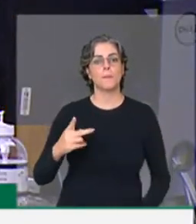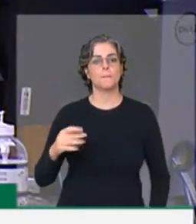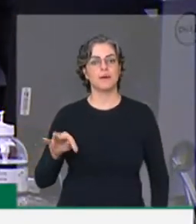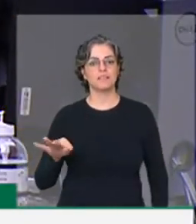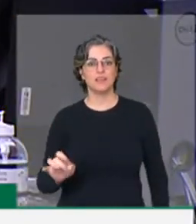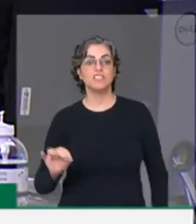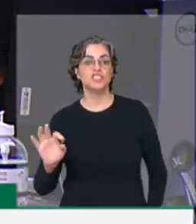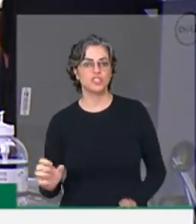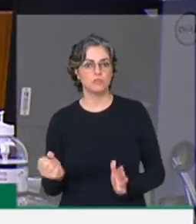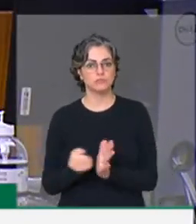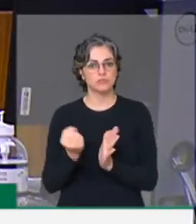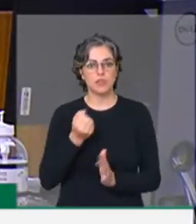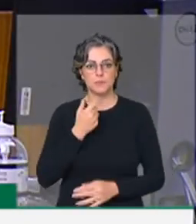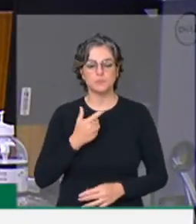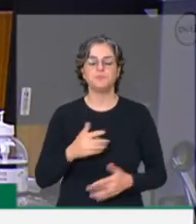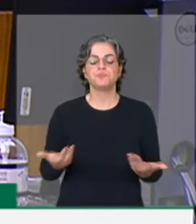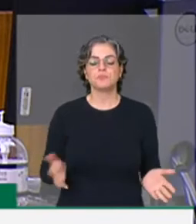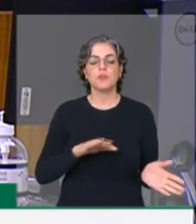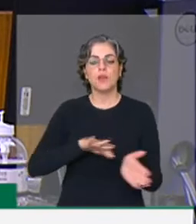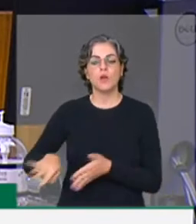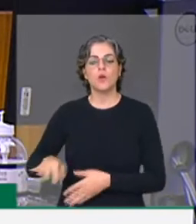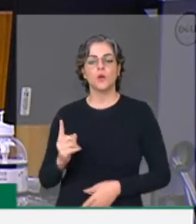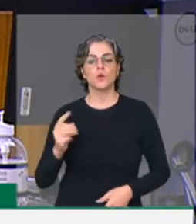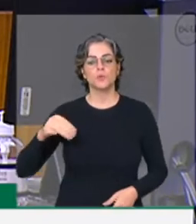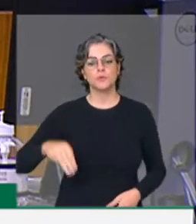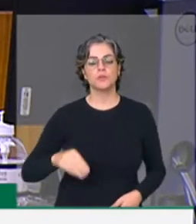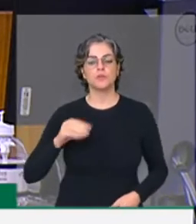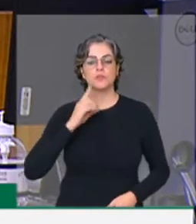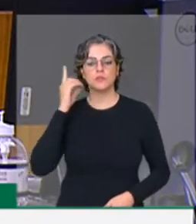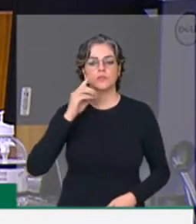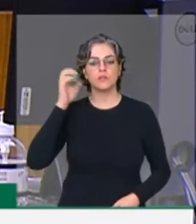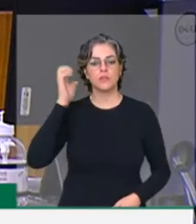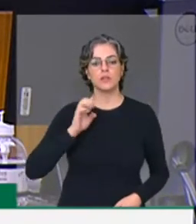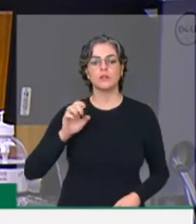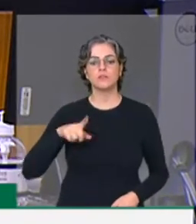SEGUIDA VAMOS OUVIR UM MINUTO DA DEPUTADA ERIKA E JÁ VAMOS OUVIR A FALA DE LÍDER DO DEPUTADO MARCELO QUE NÓS